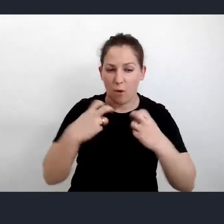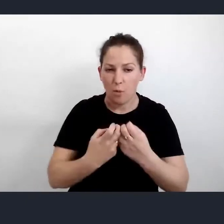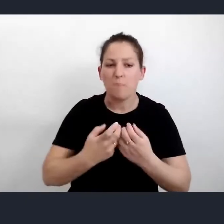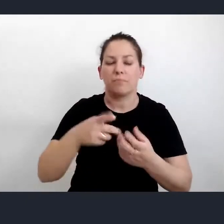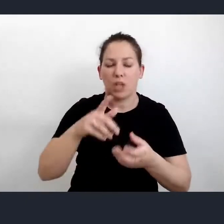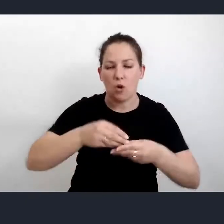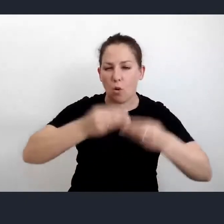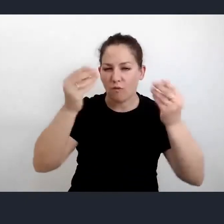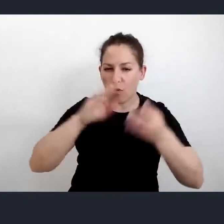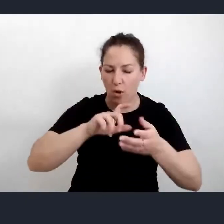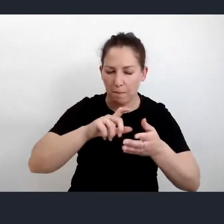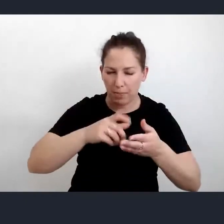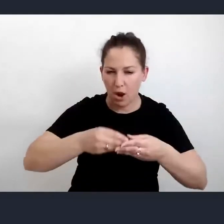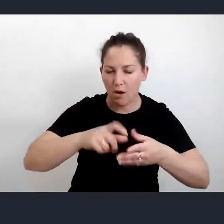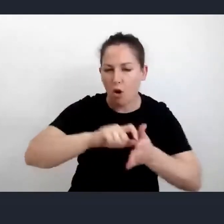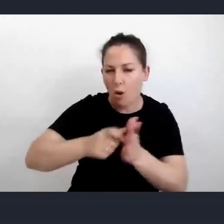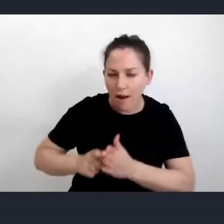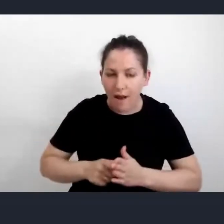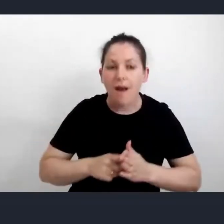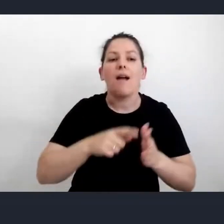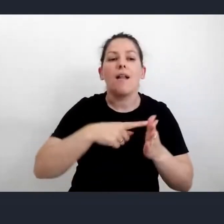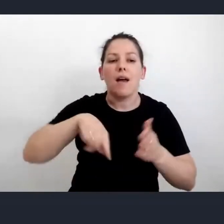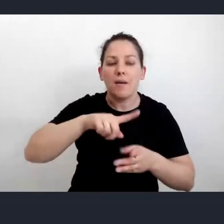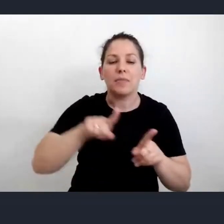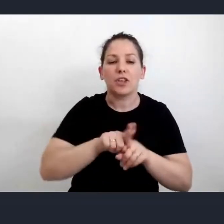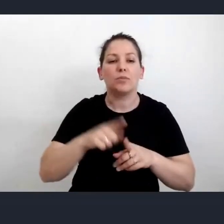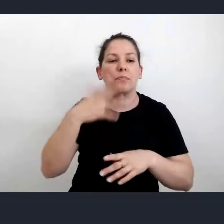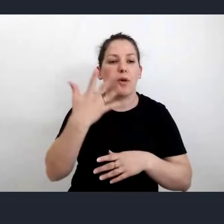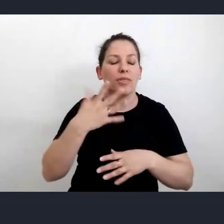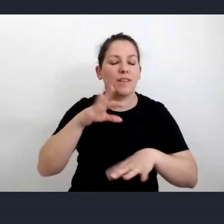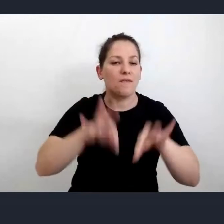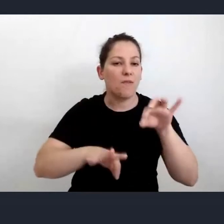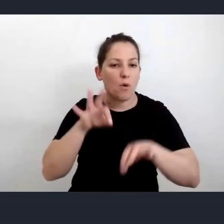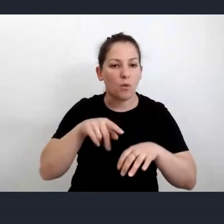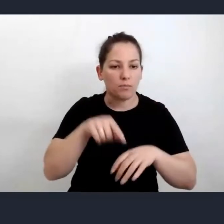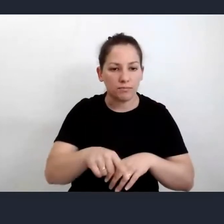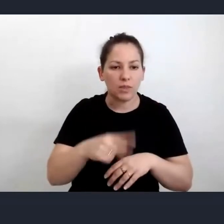a piątym forum poświęconym przygotowaniu do WUF11 w Katowicach,